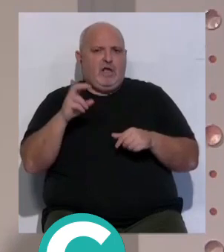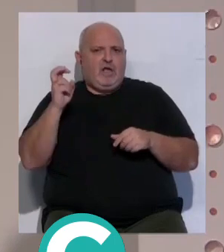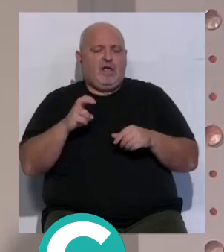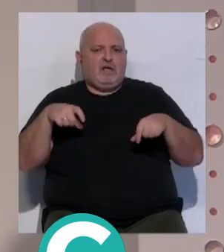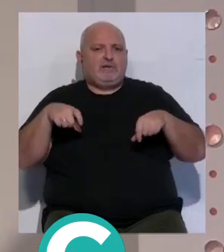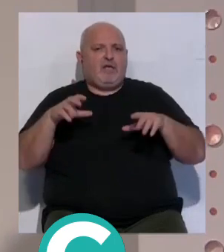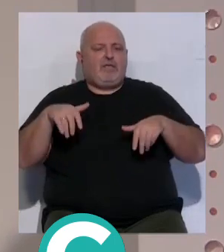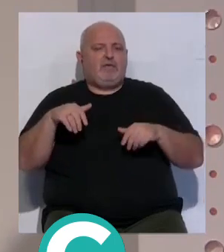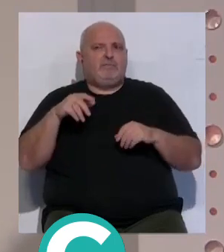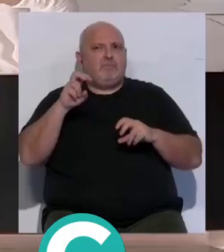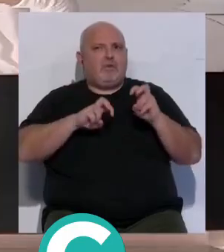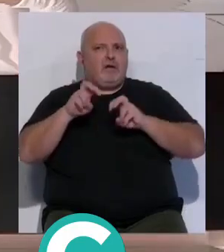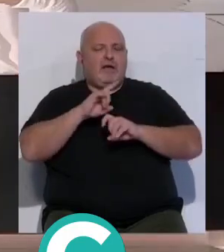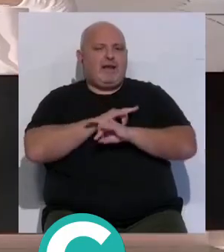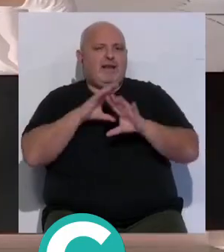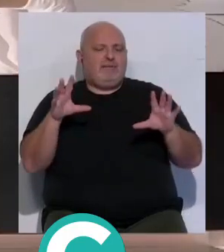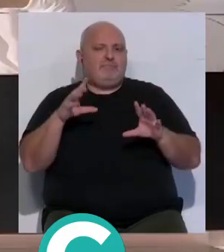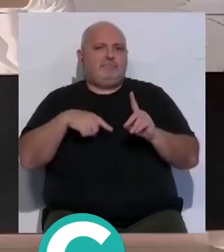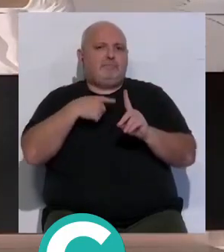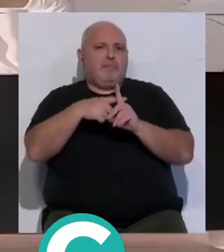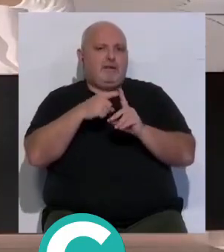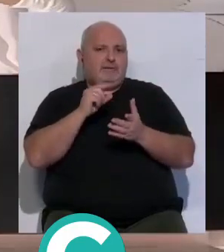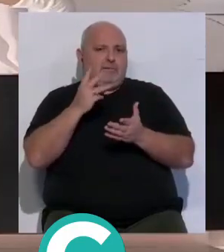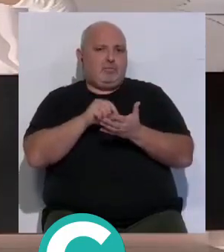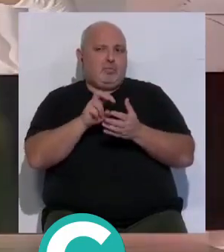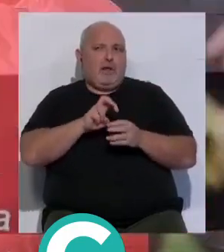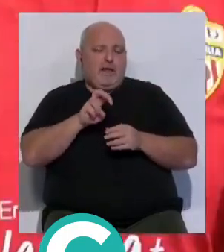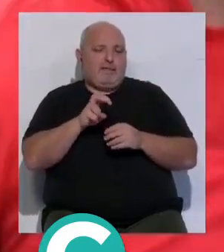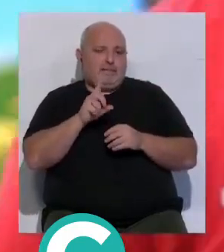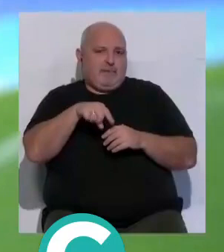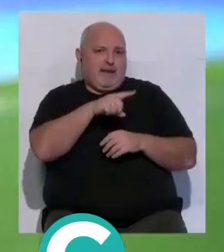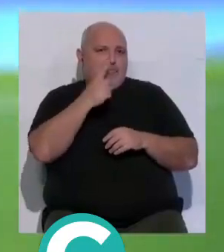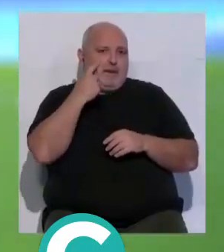nuevo mirandilla con la intención Clara de sumar los tres puntos que hay en el litigio para dejar